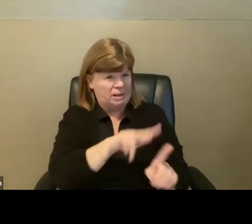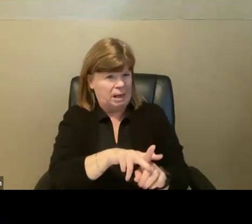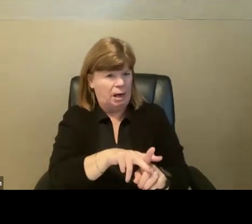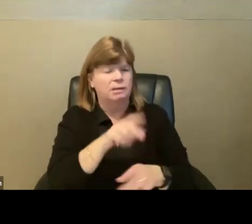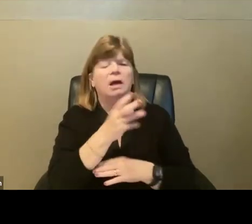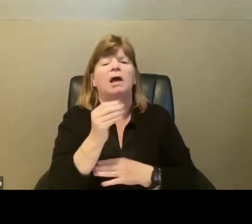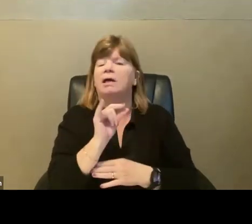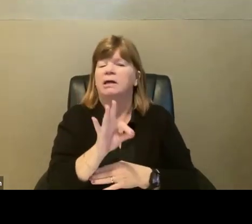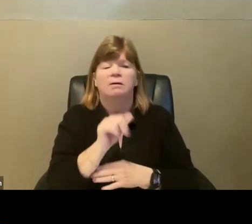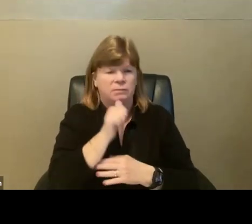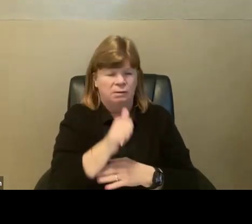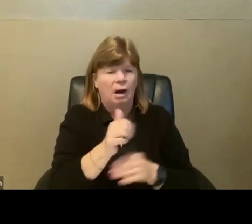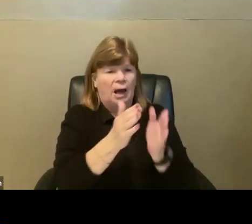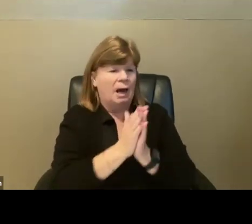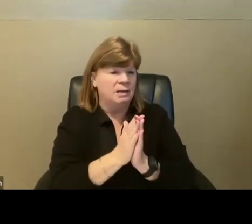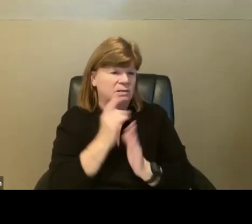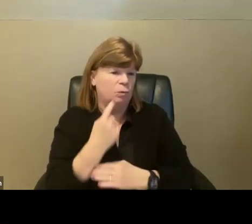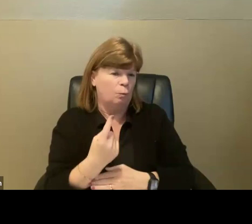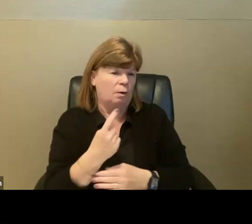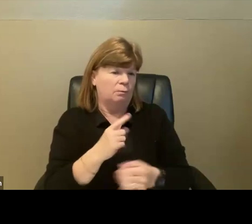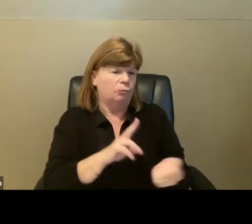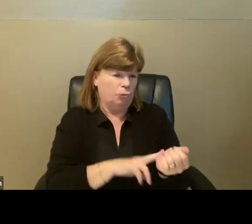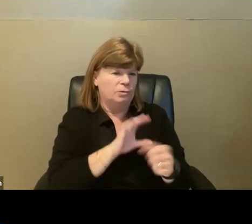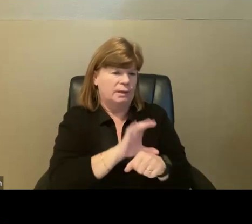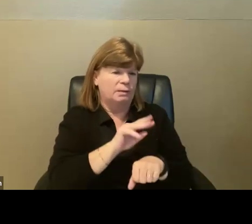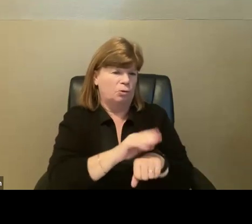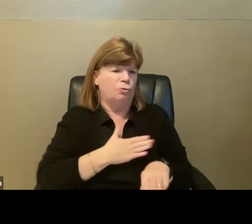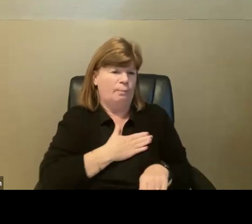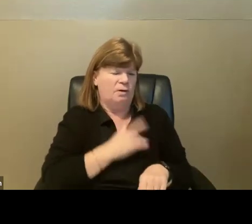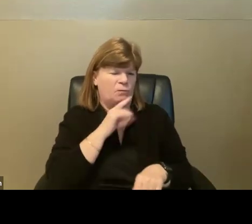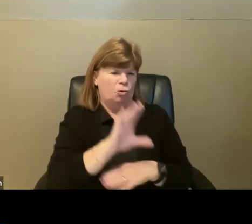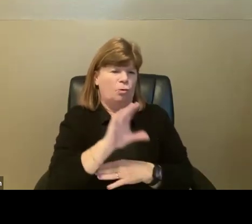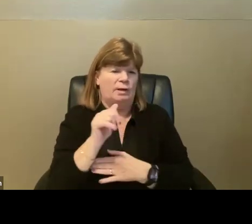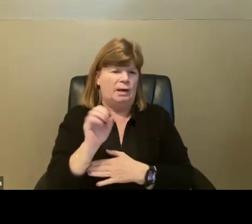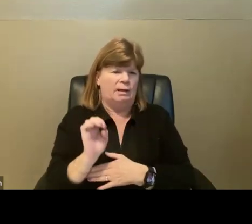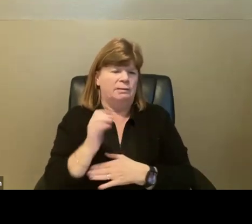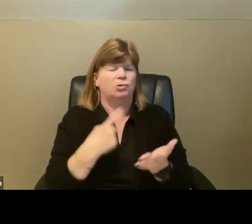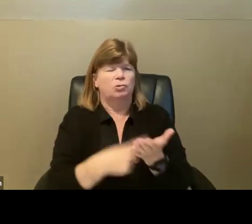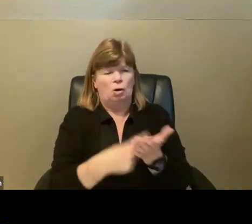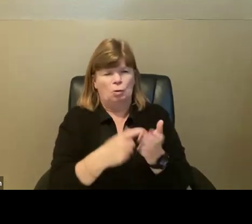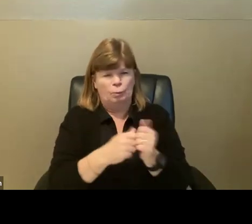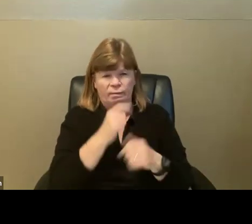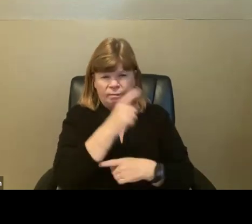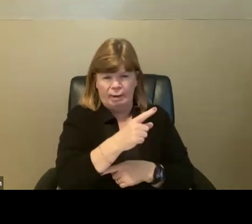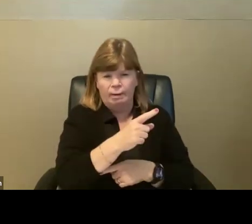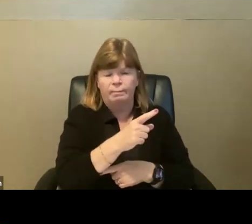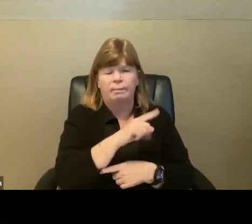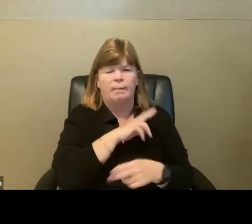Entonces, si no, pide que se asigne un gestor de casos de enfermería al caso. Luego habla con ese gestor de casos de enfermería sobre tus preocupaciones.